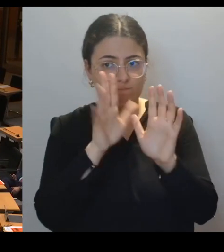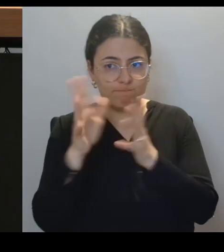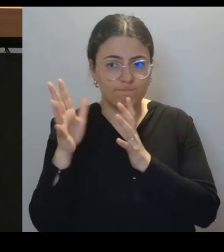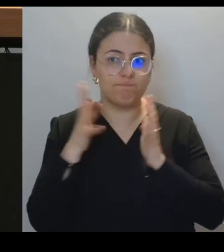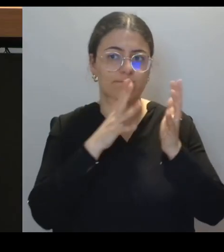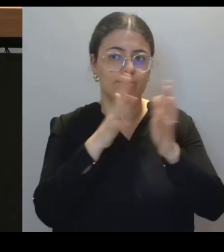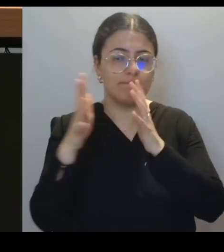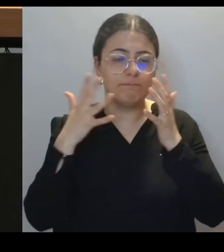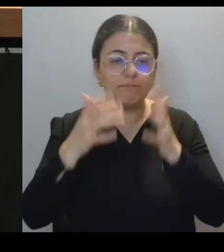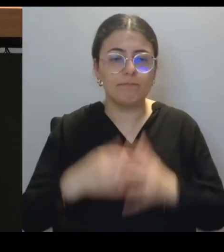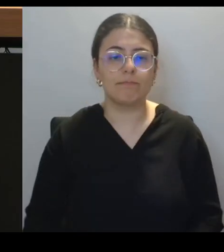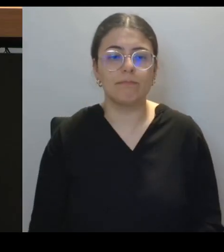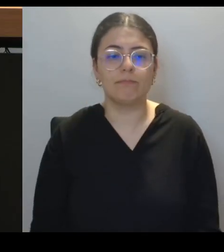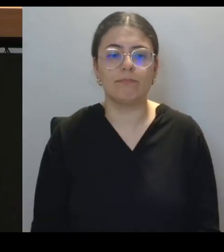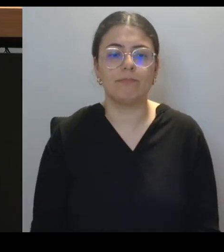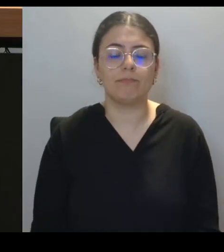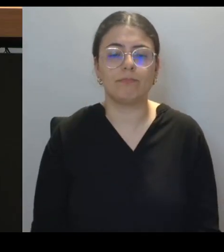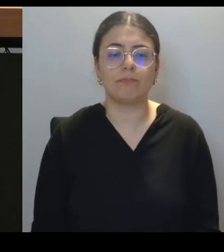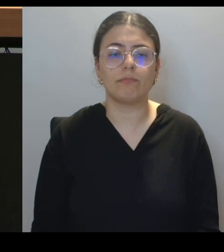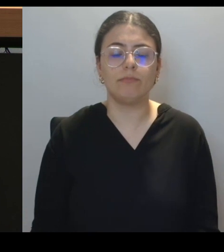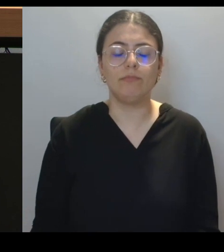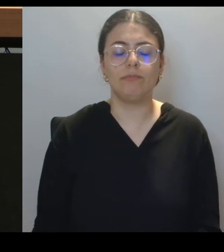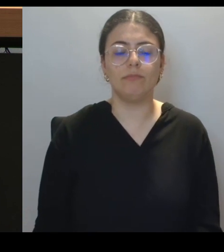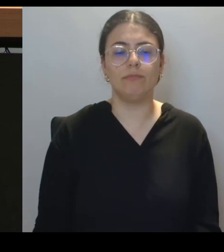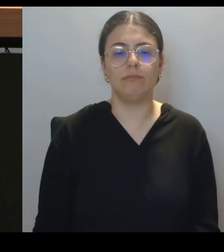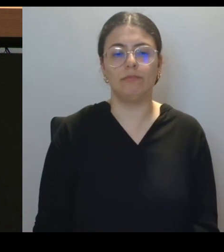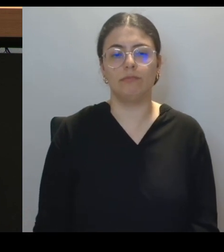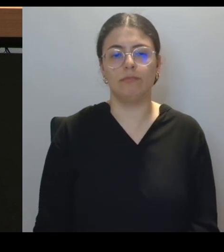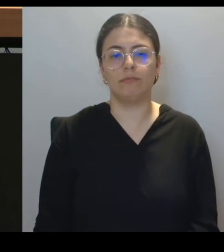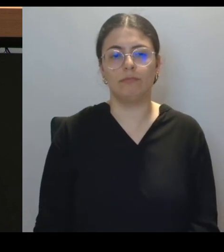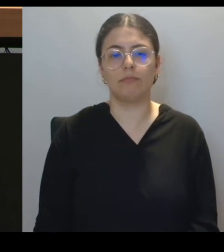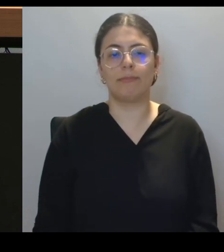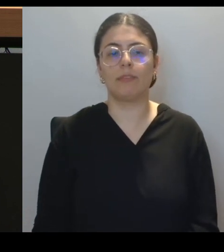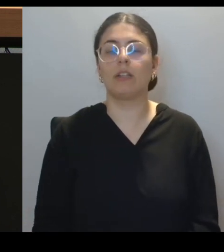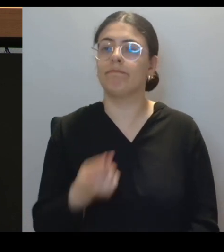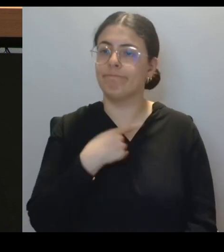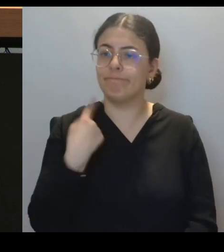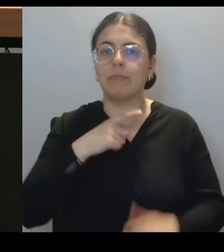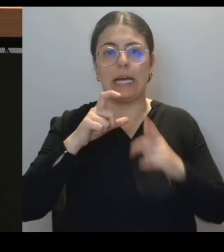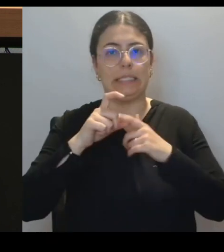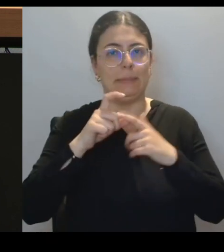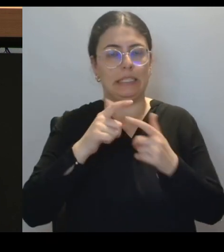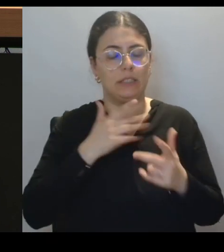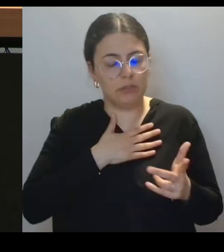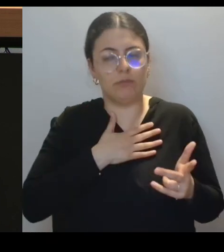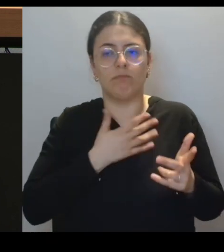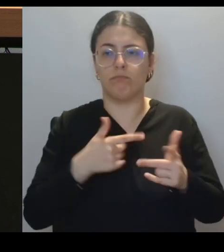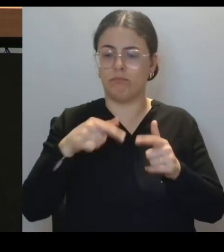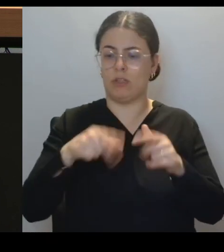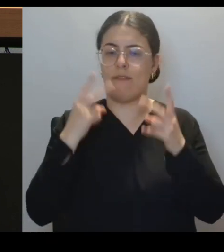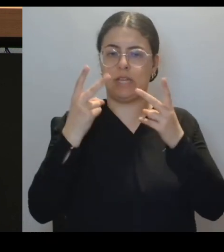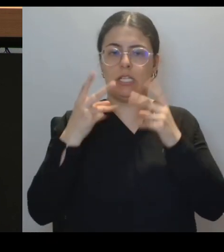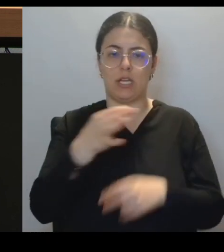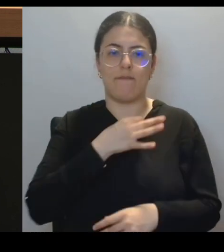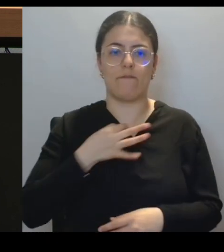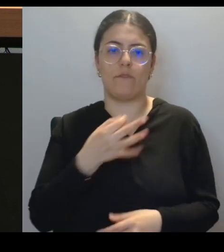Wir als SPD Fraktion stehen dazu. Und dennoch möchte ich natürlich unabhängig von diesem Fall bei Vorkaufsrecht